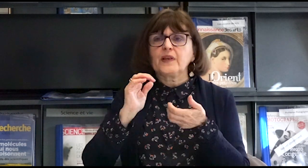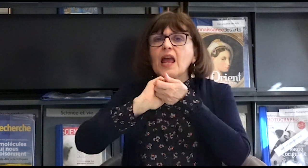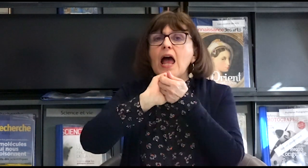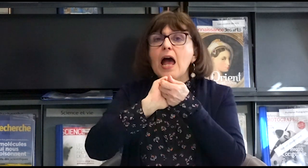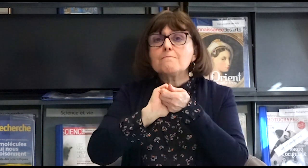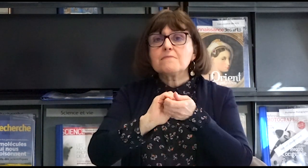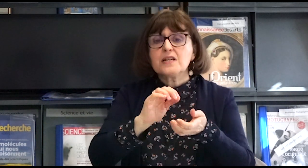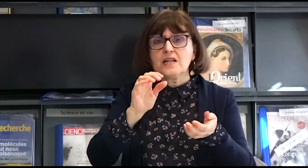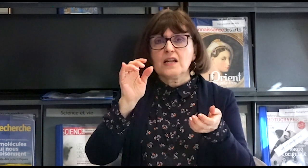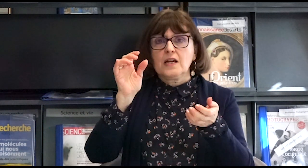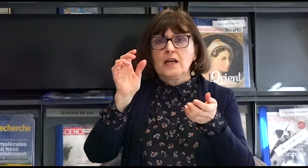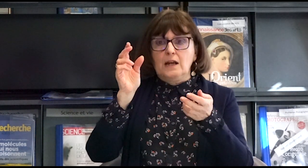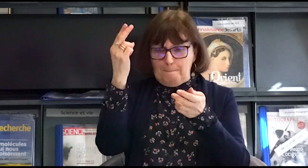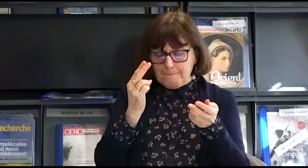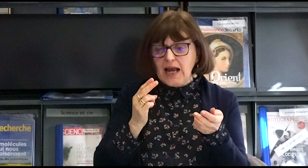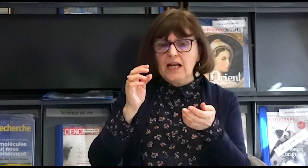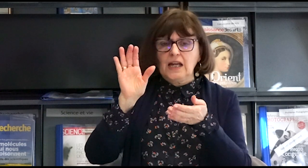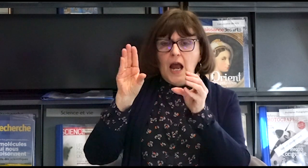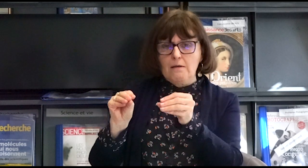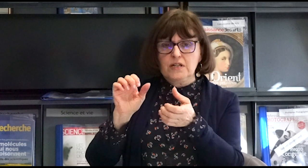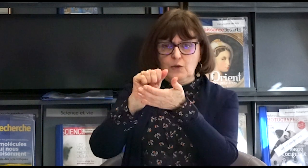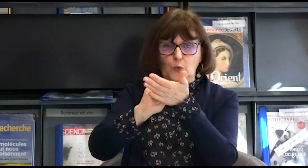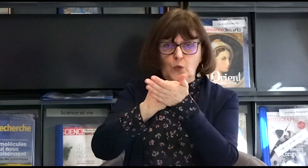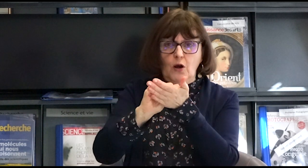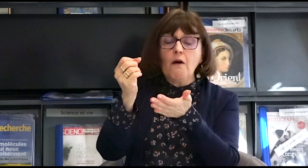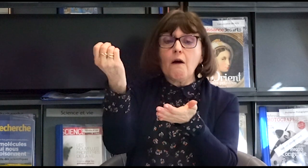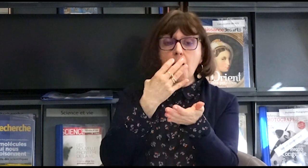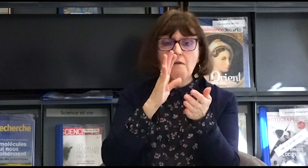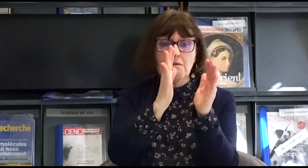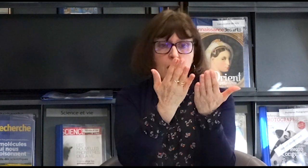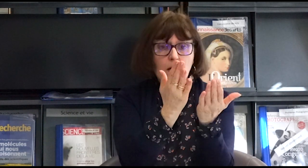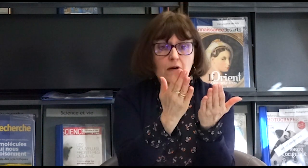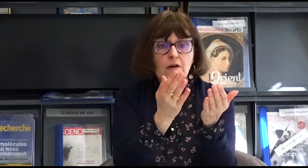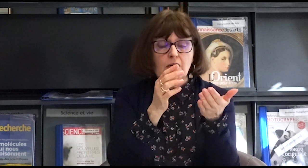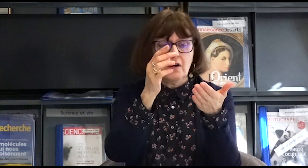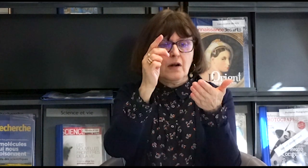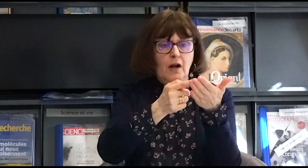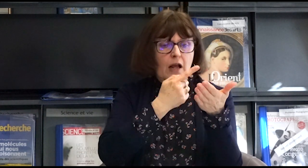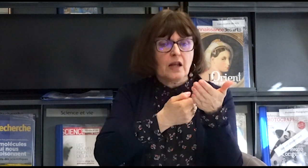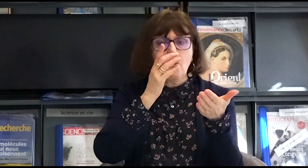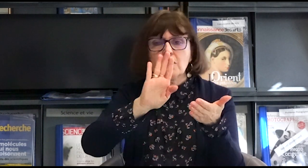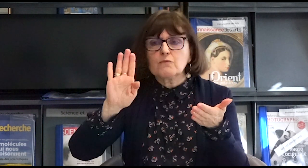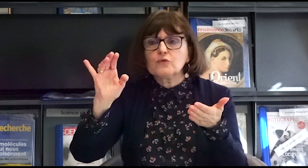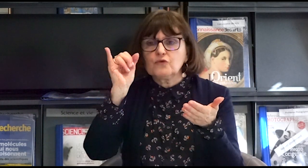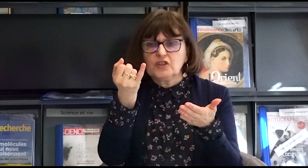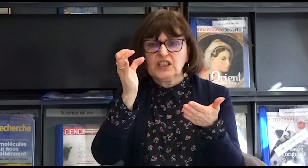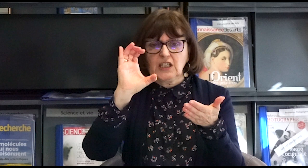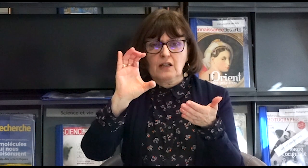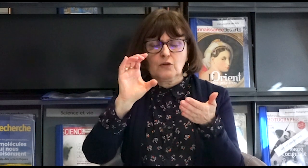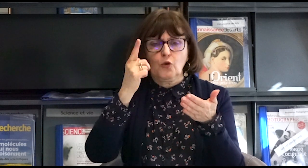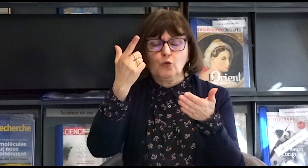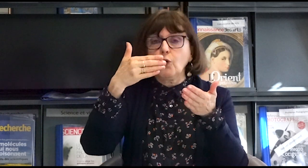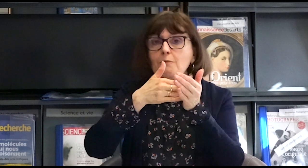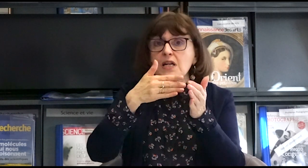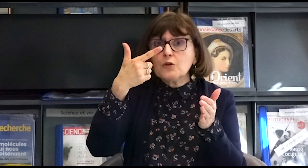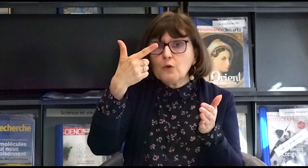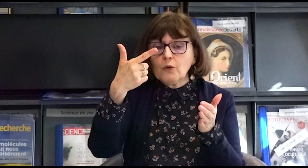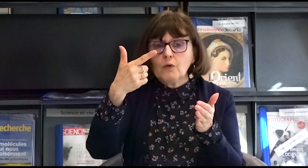Une amie peintre de New York m'a envoyé un catalogue d’exposition sur James Castle.